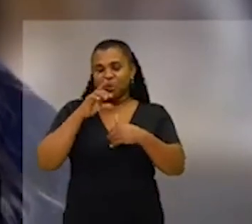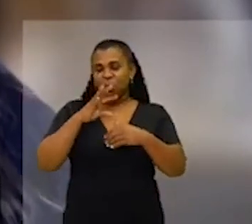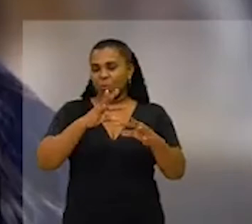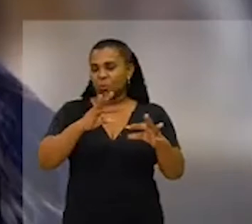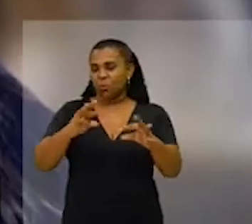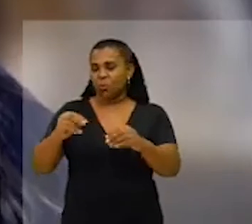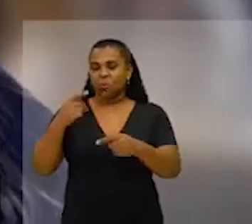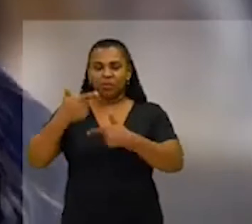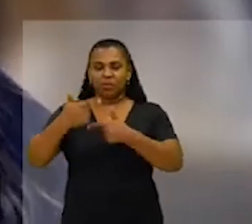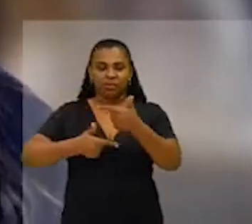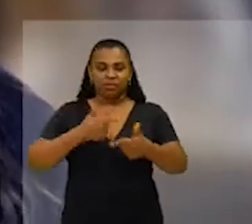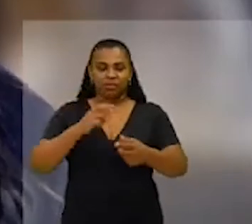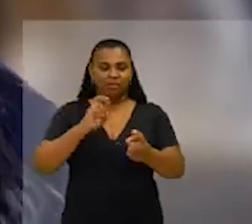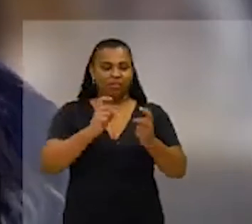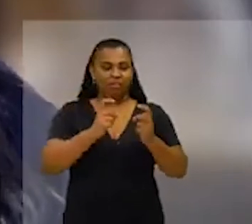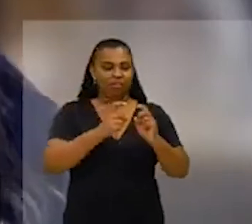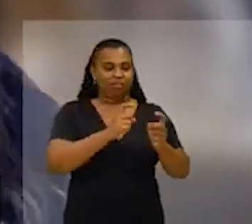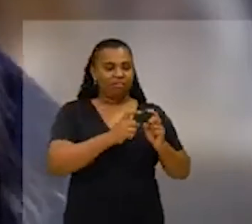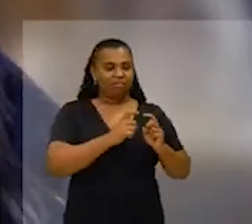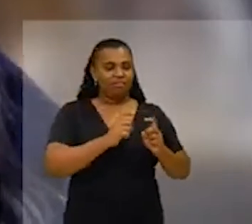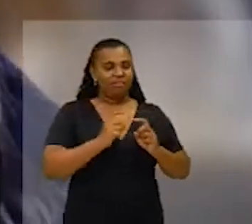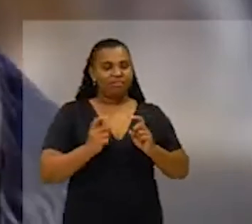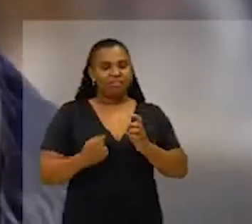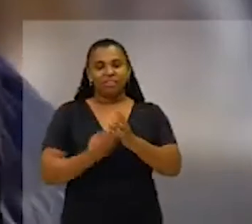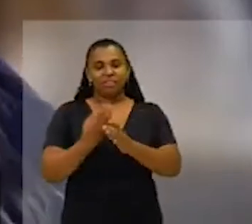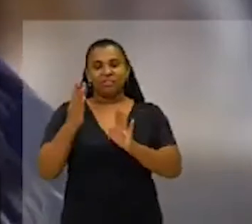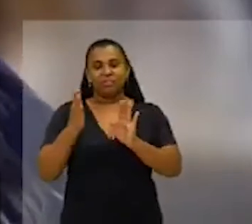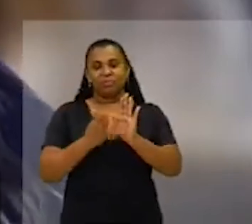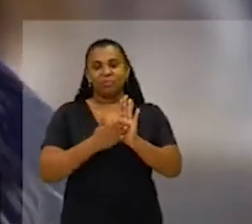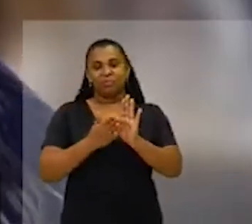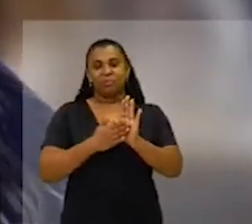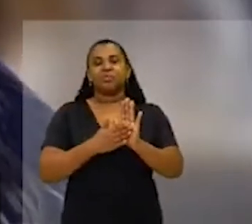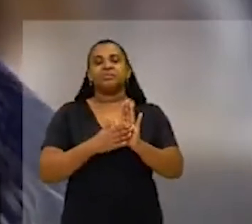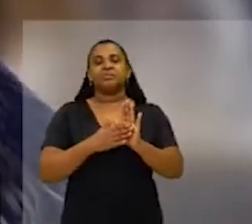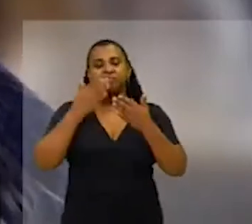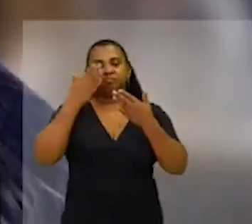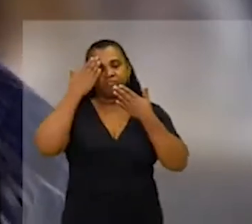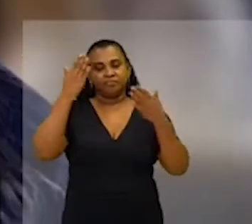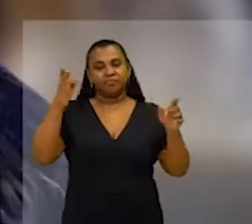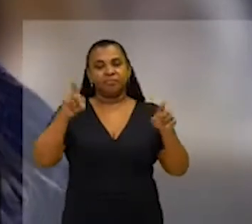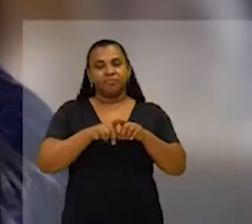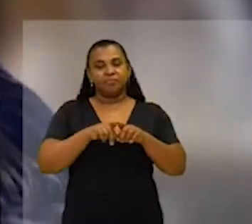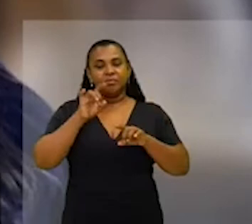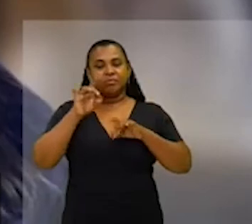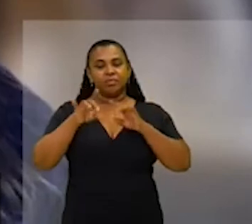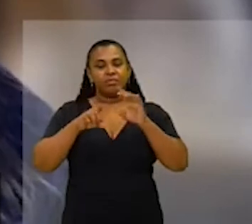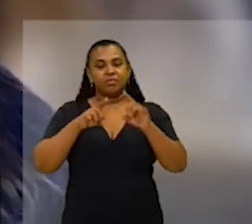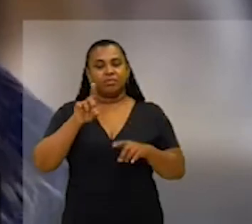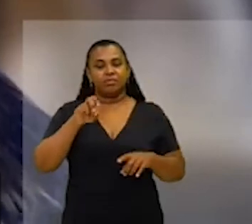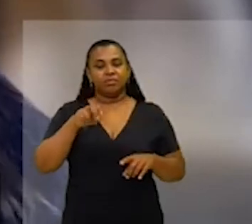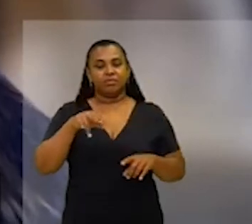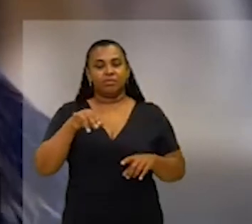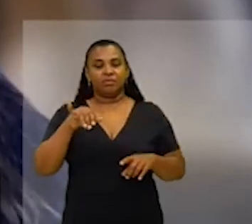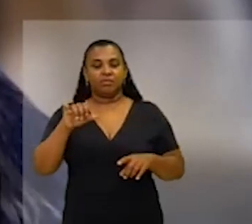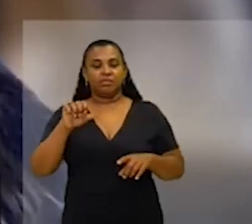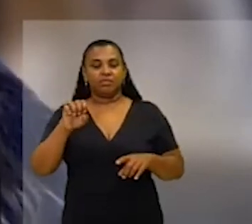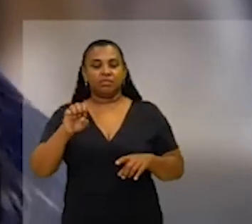reunissem produzir 100 é agradecer também especial a Denise e tu vai condutora também desse processo